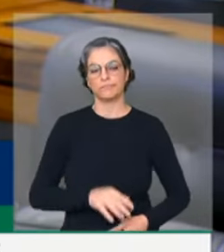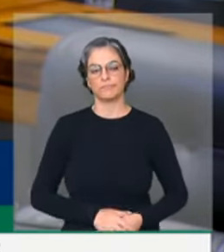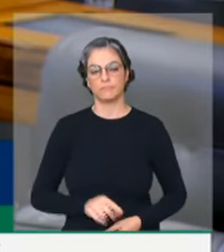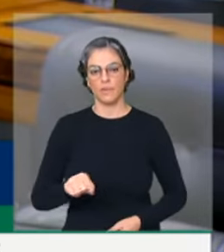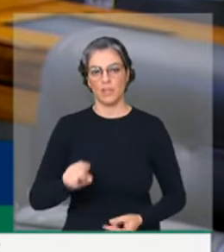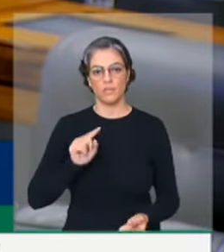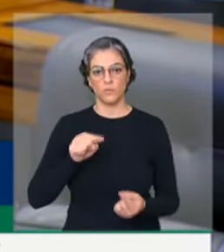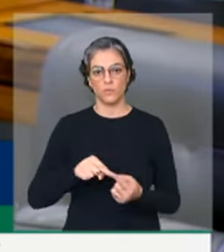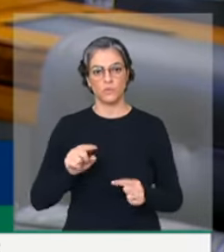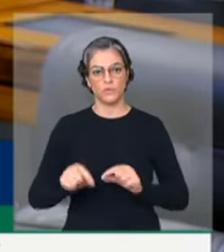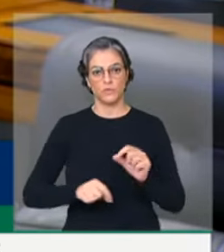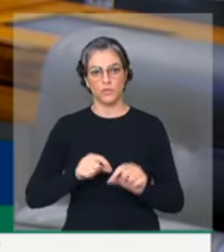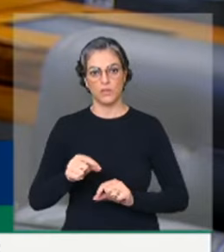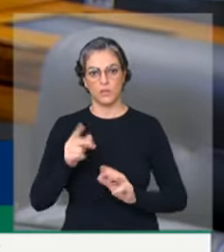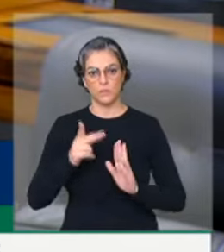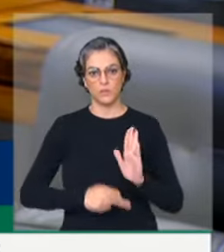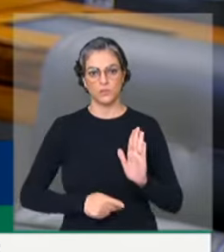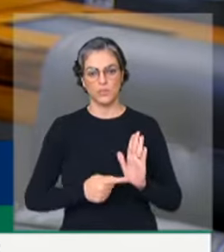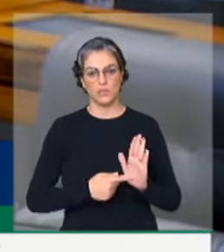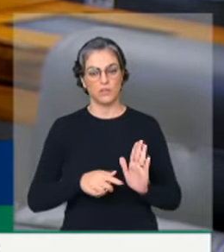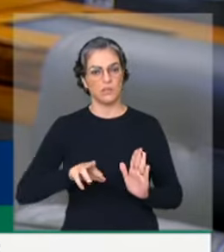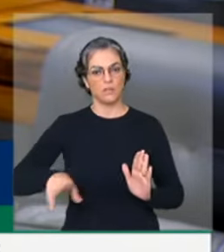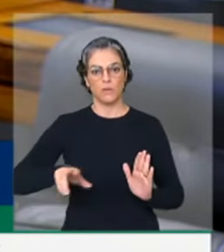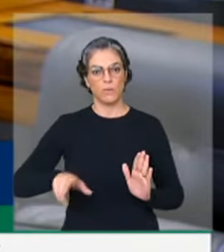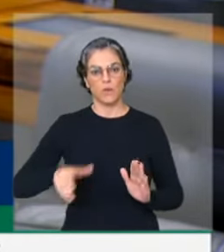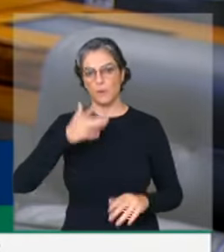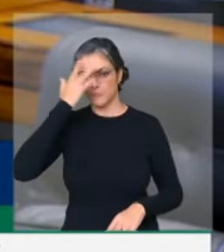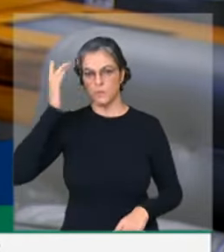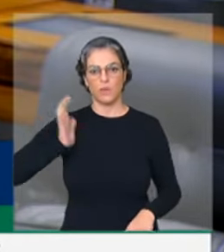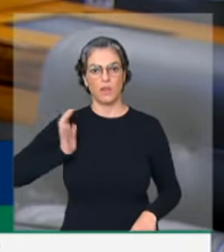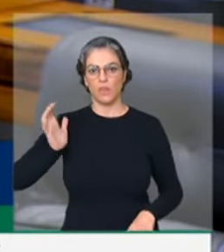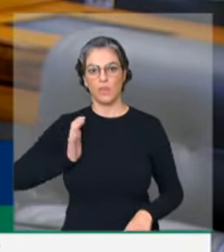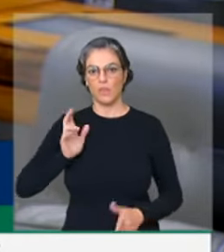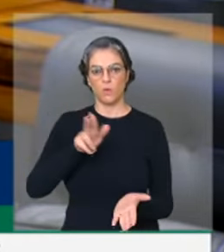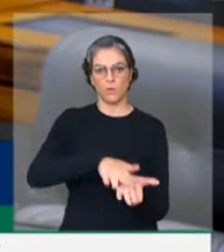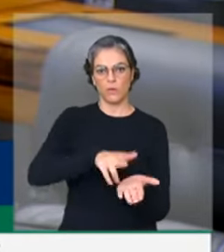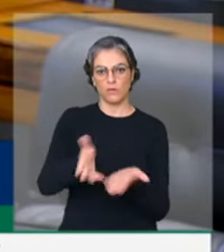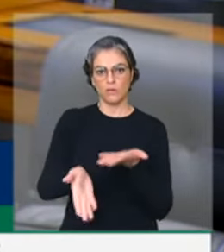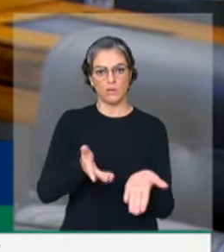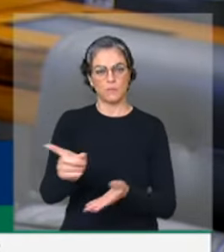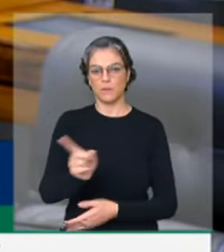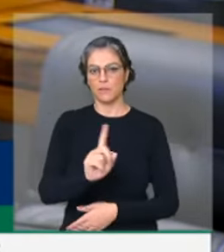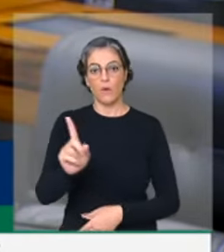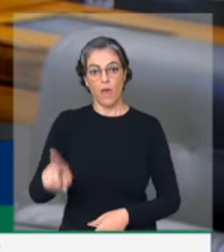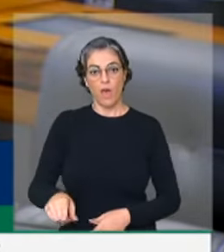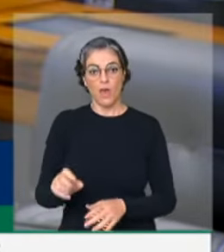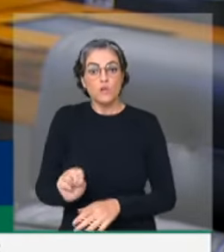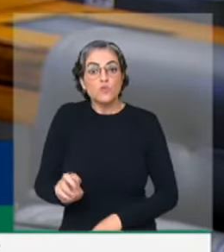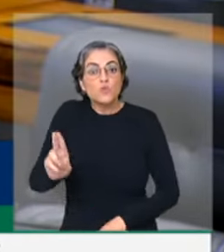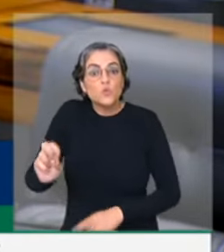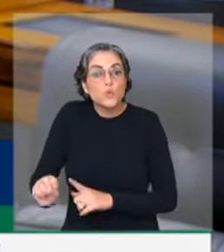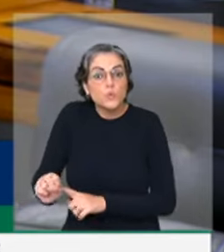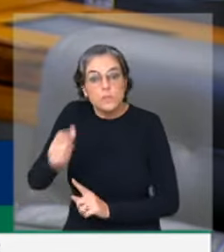RICO... É PARA GERAR LEITO DE QUEM PRECISA PELO SUS. NÓS VAMOS.... DAR A OPORTUNIDADE DE FAZER AQUISIÇÃO DE LEITOS. AONDE TEM ESSES